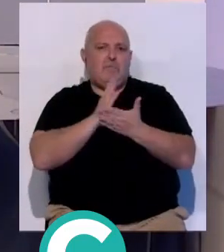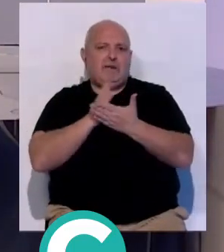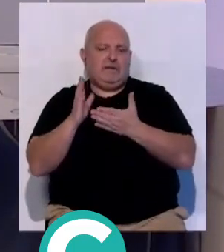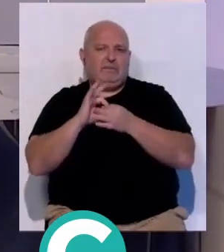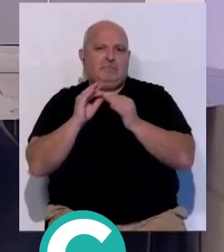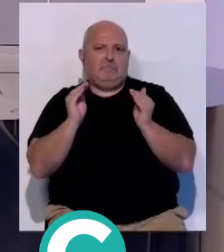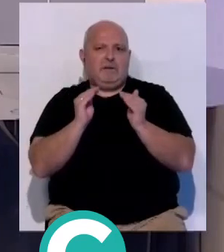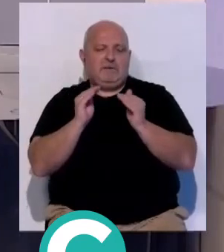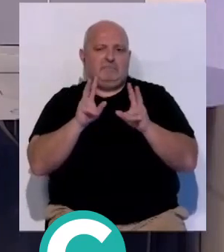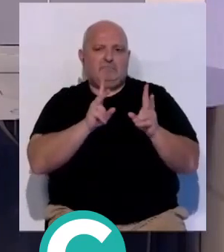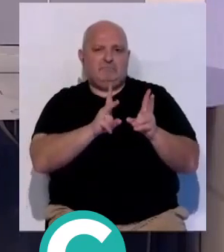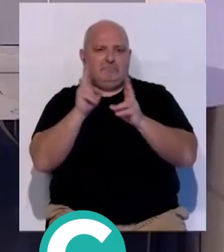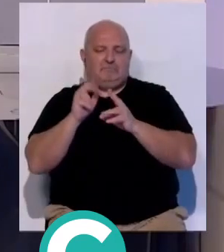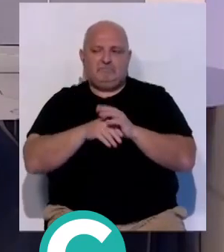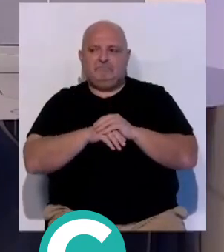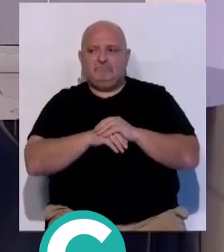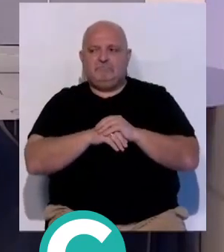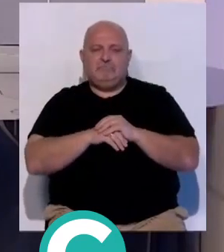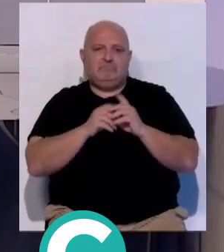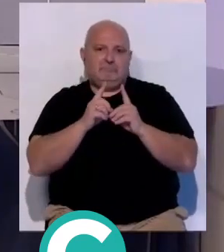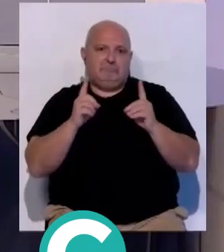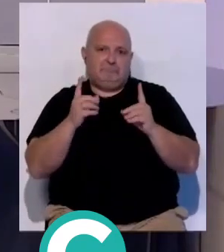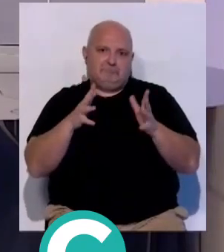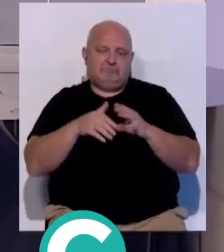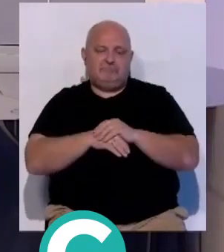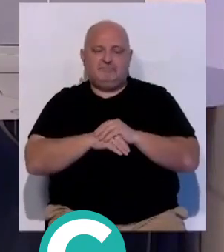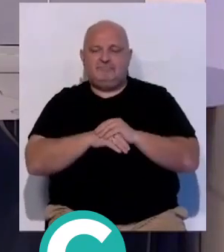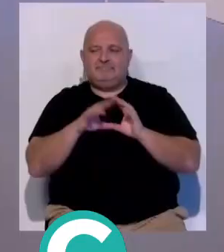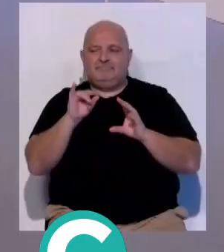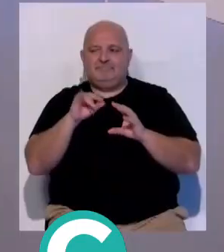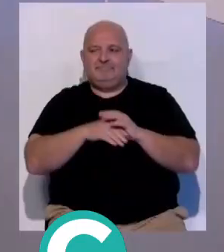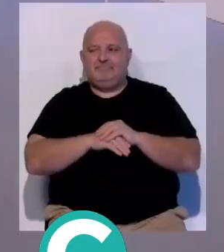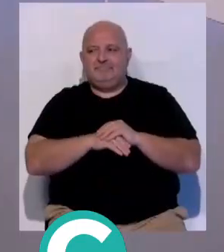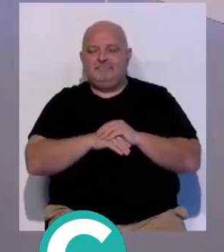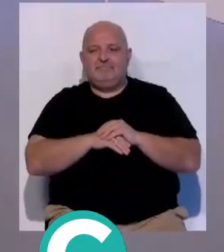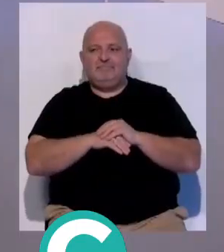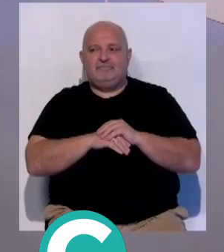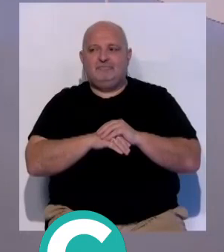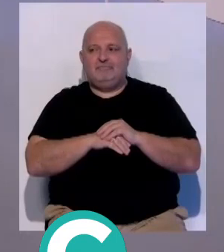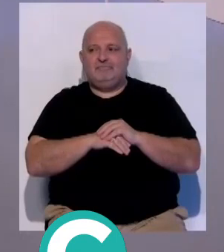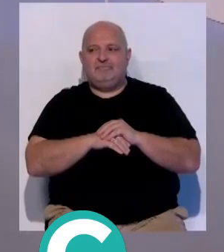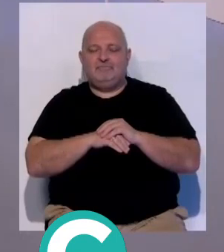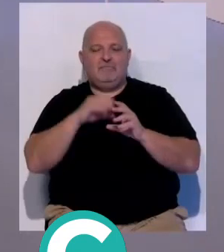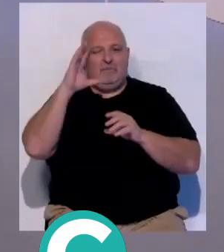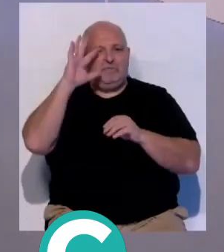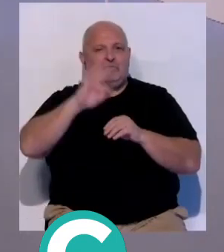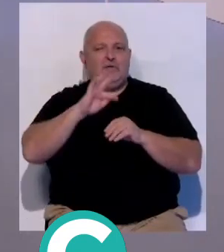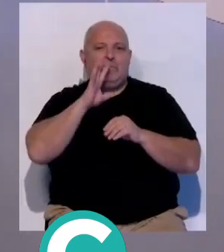pequeño extracto Sí larguito el estrato bien nos vemos ahí y escuchamos también porque realmente